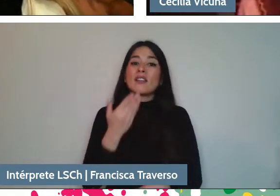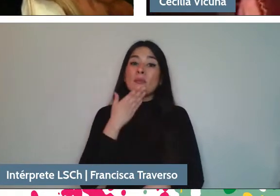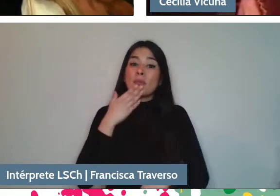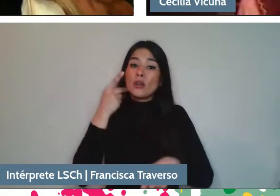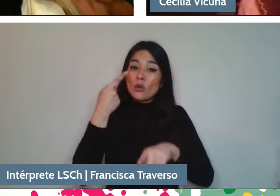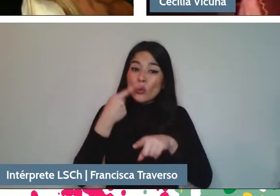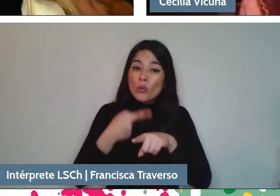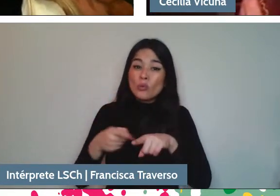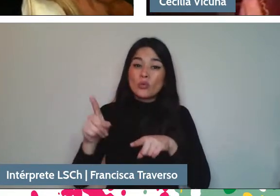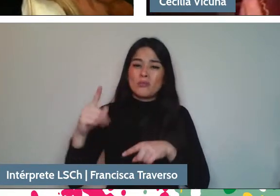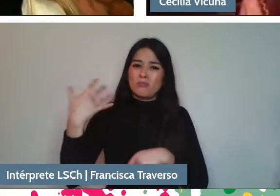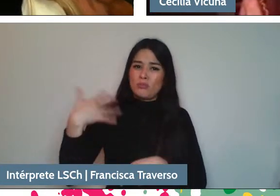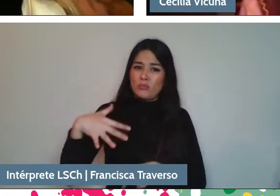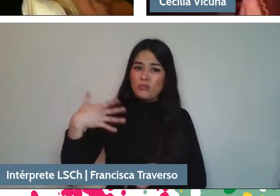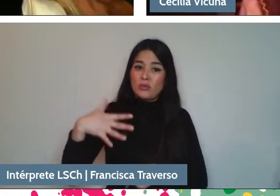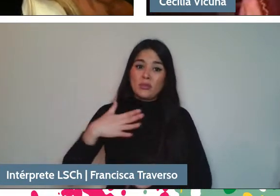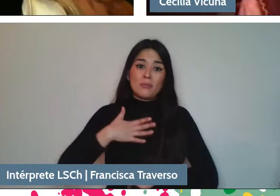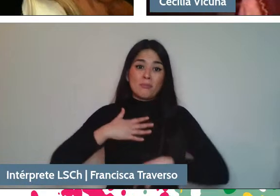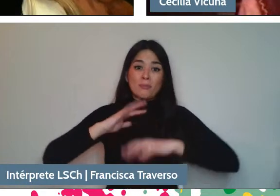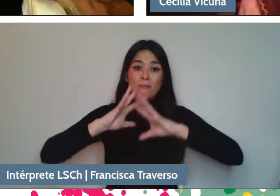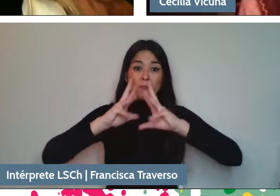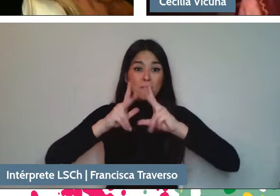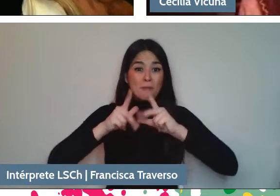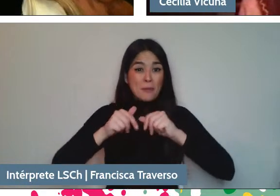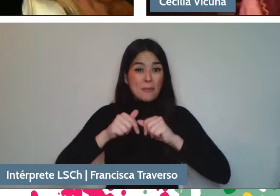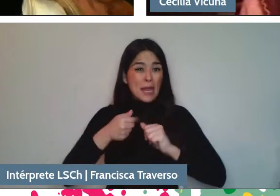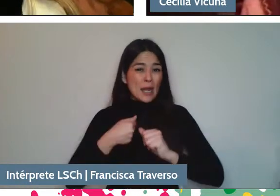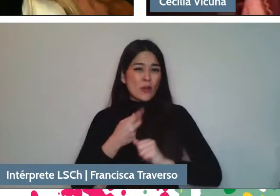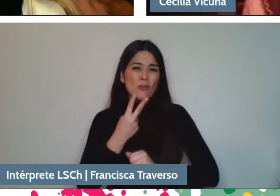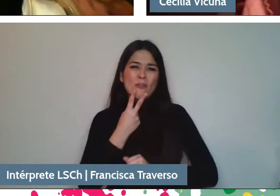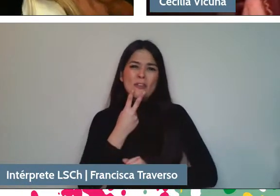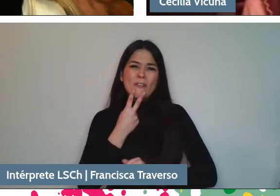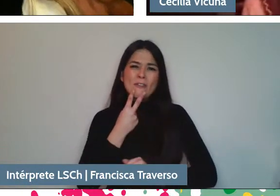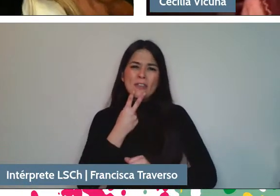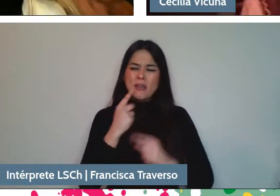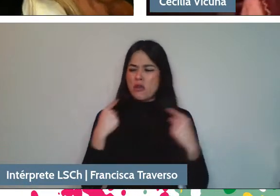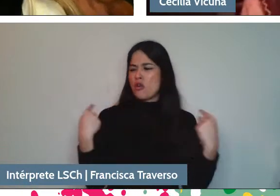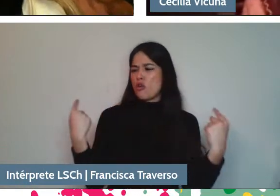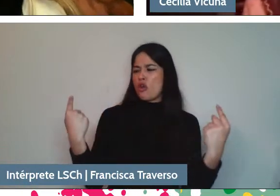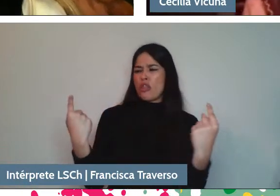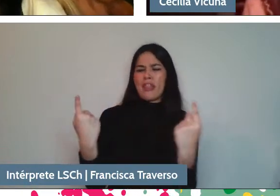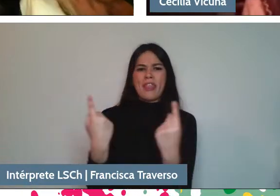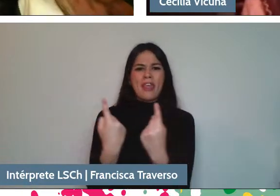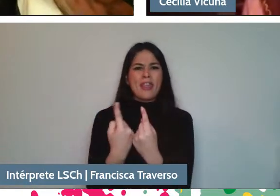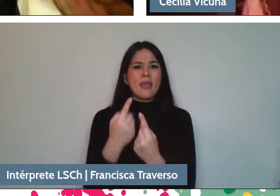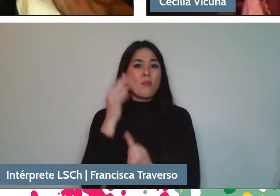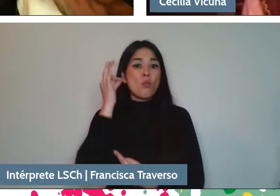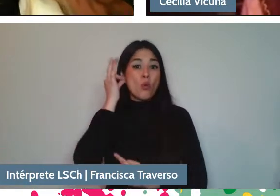bueno en mi familia yo viví rodeada de mujeres artistas. Mis dos abuelas eran artistas